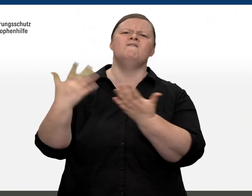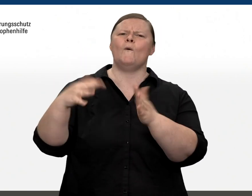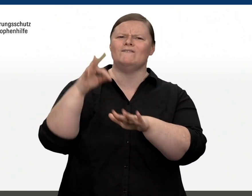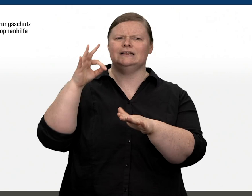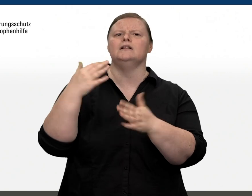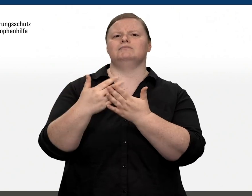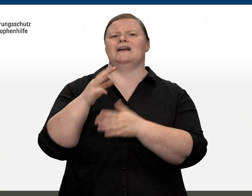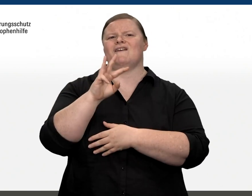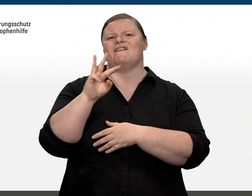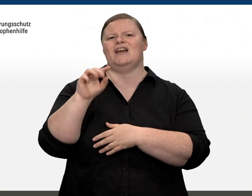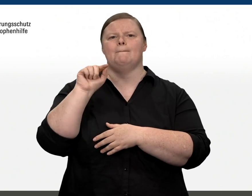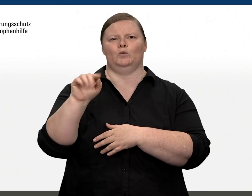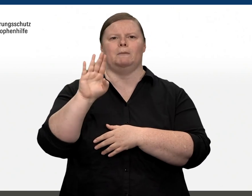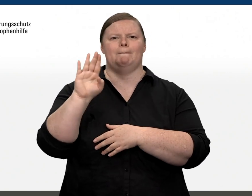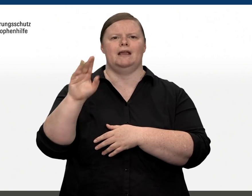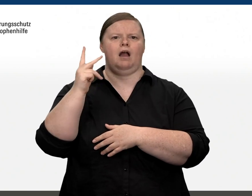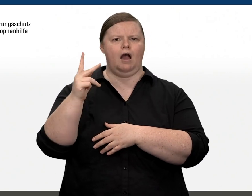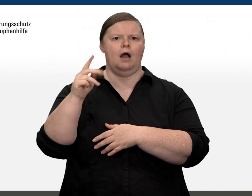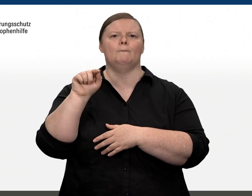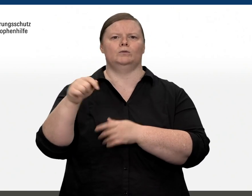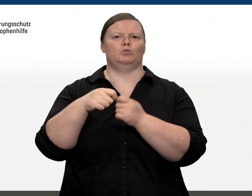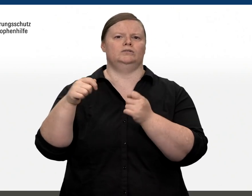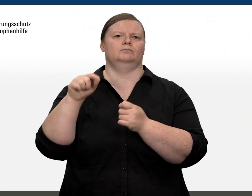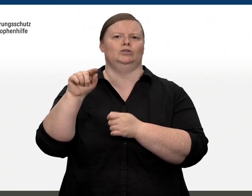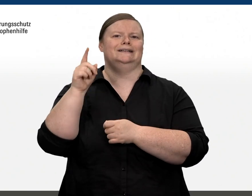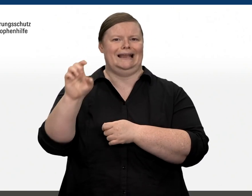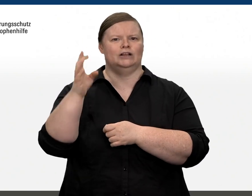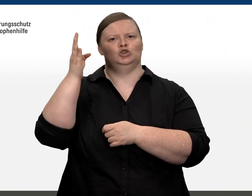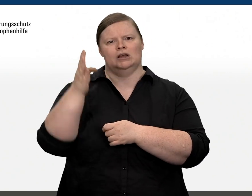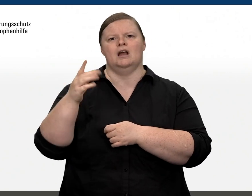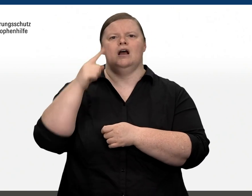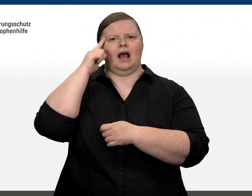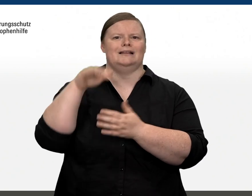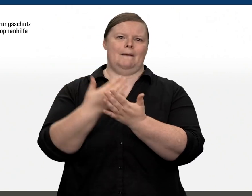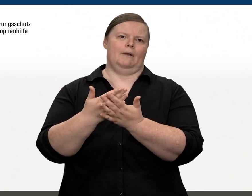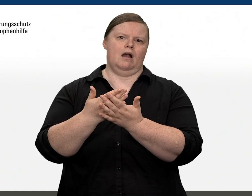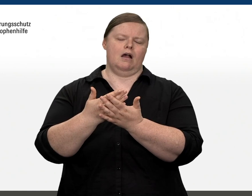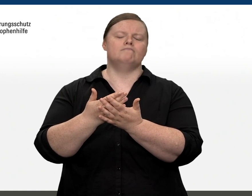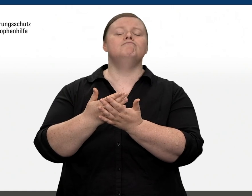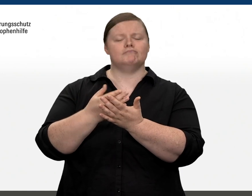Dies ist unter www.bbk.bund.de/ratgeber